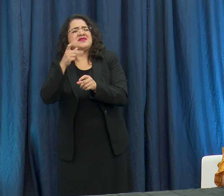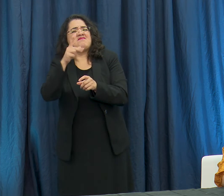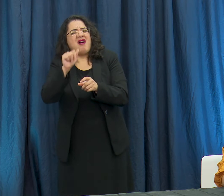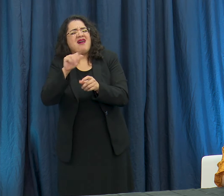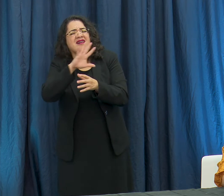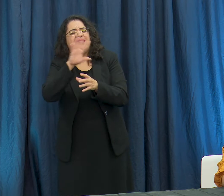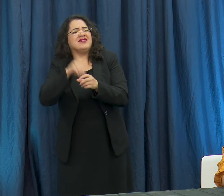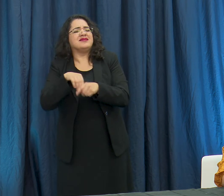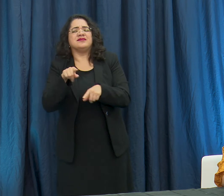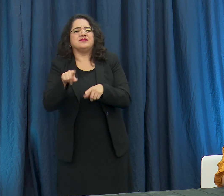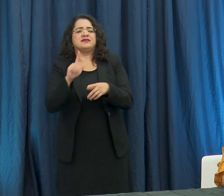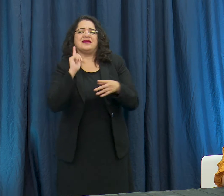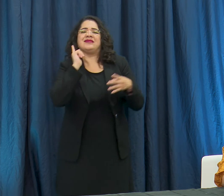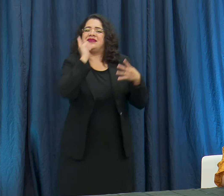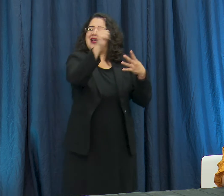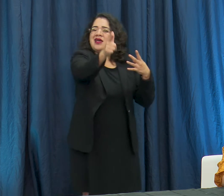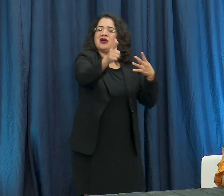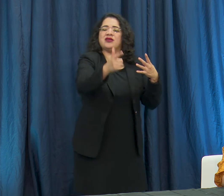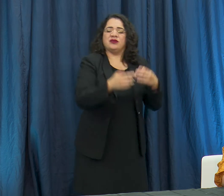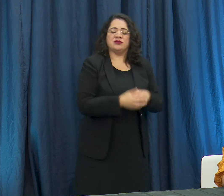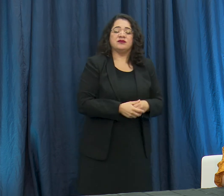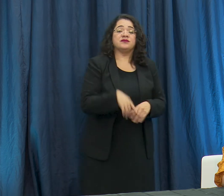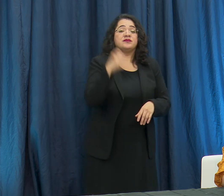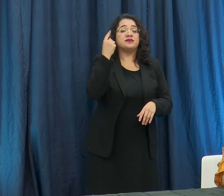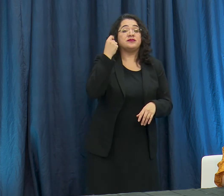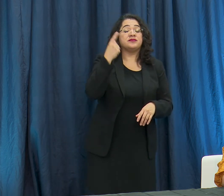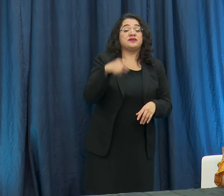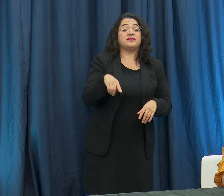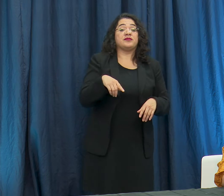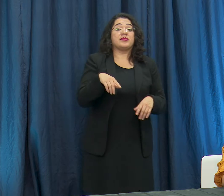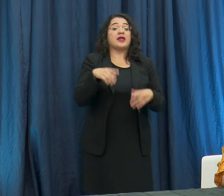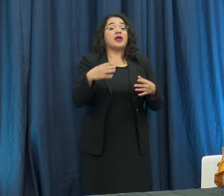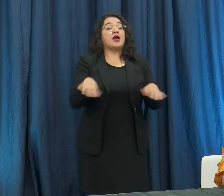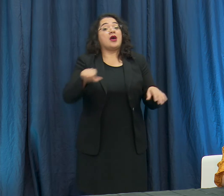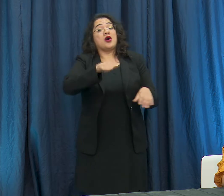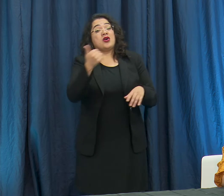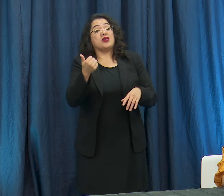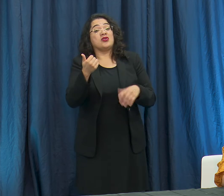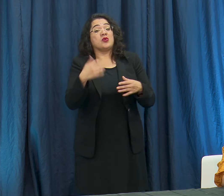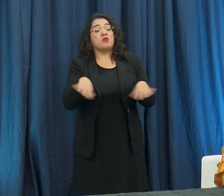teníamos muchos más personas que andan novel sensor tal vez de aqui most